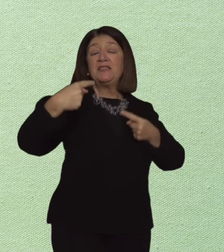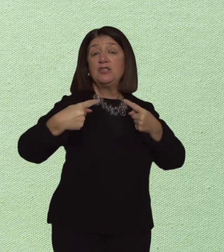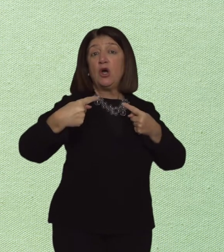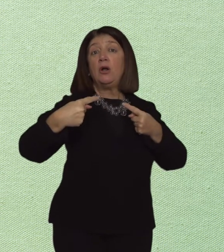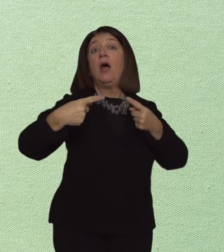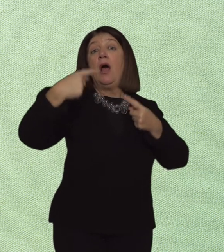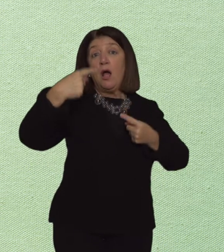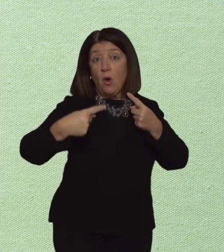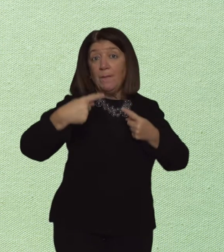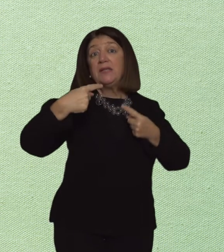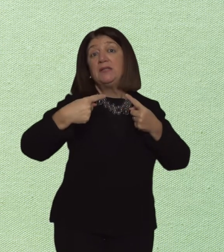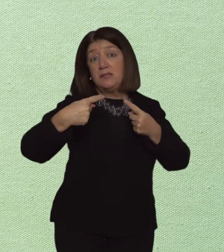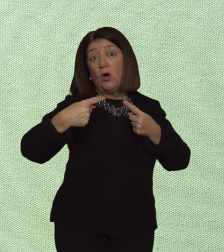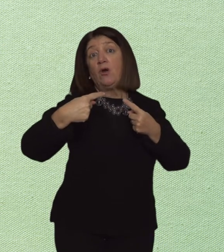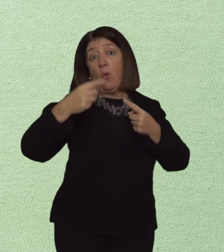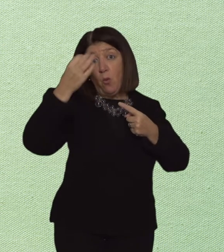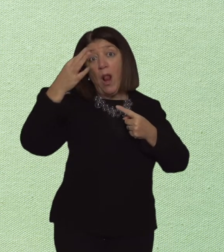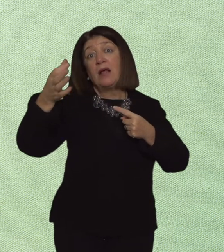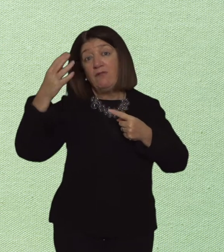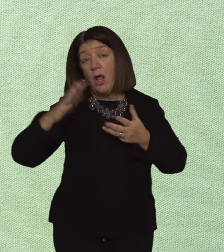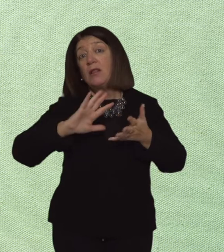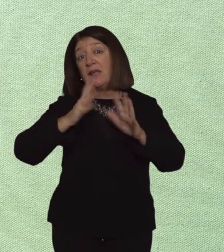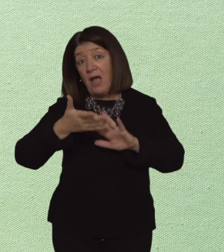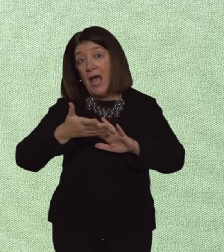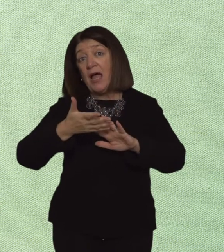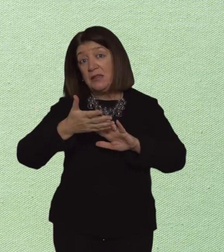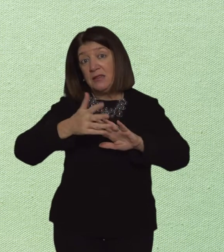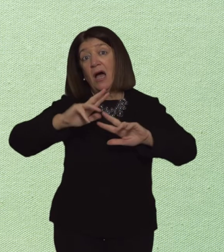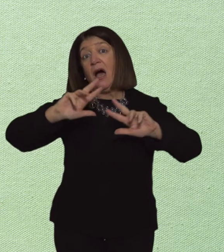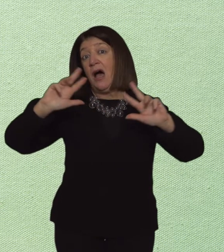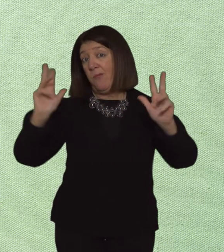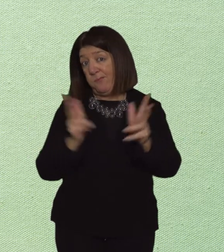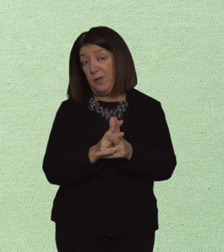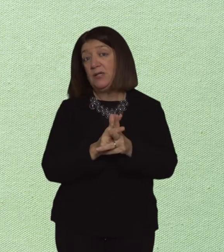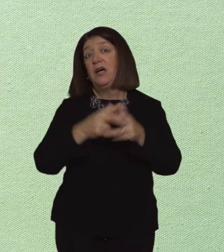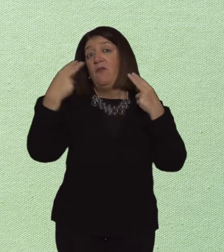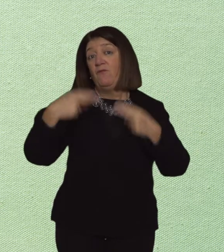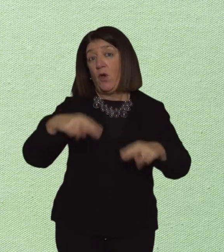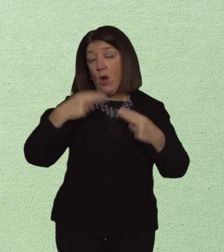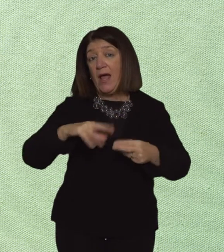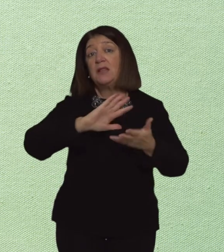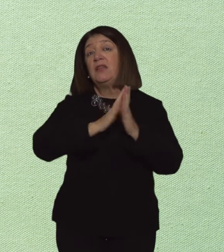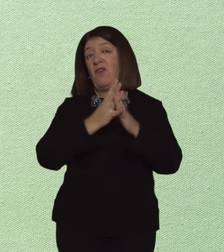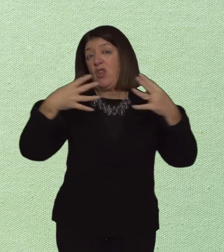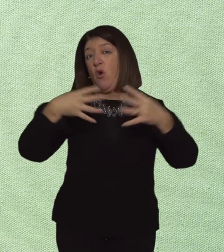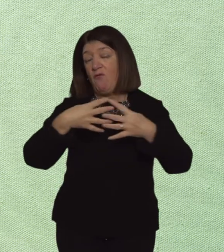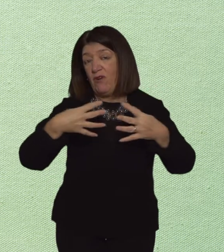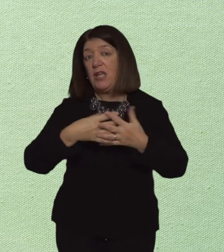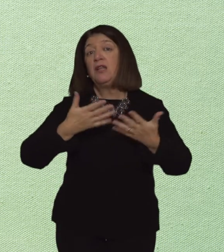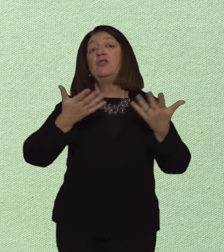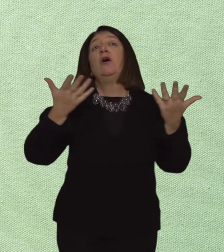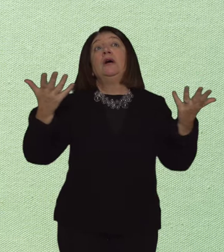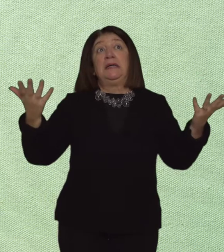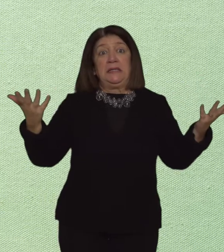diventare anche violenza, diventa conflitto quindi oppure per evitare il conflitto diciamo per superarlo